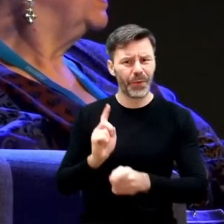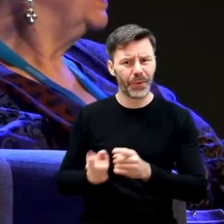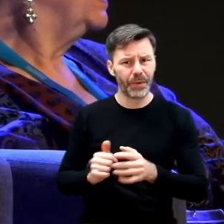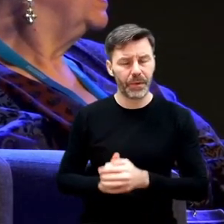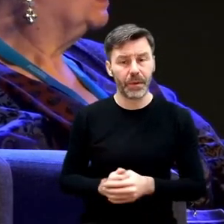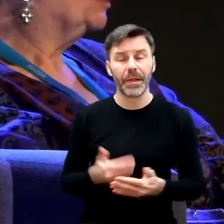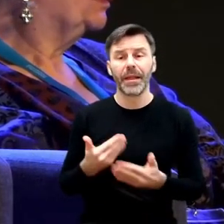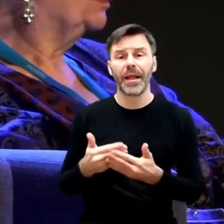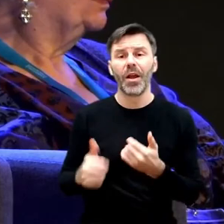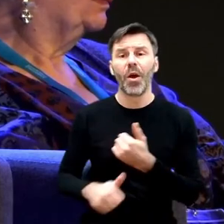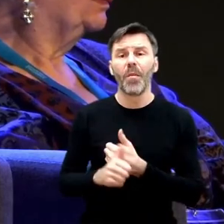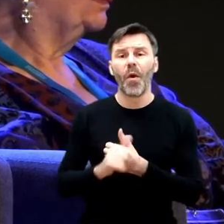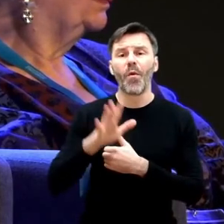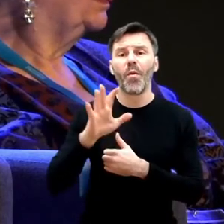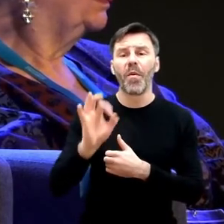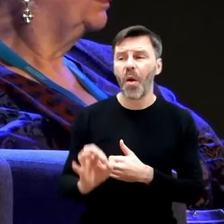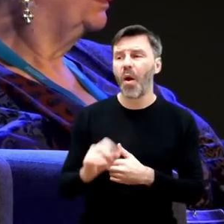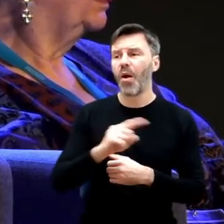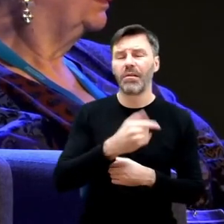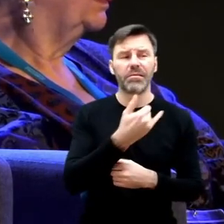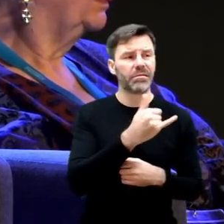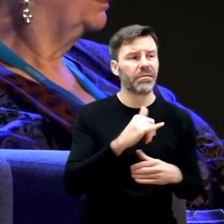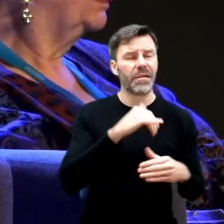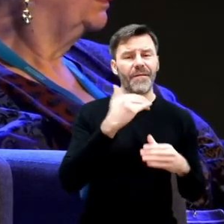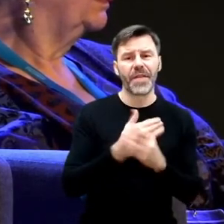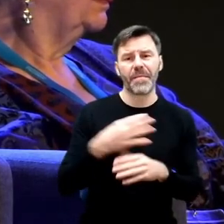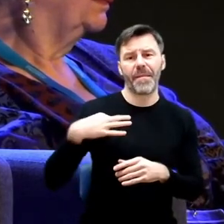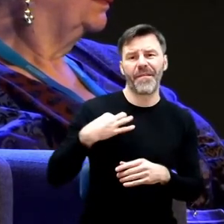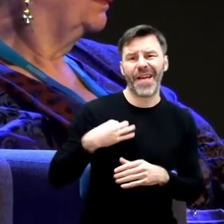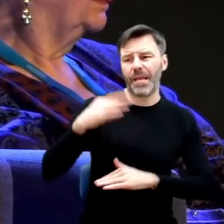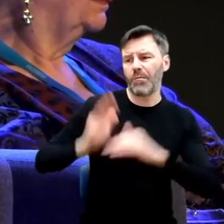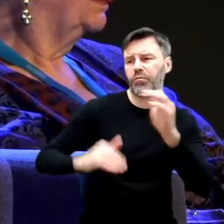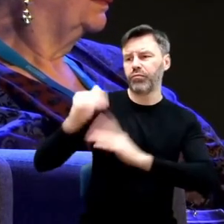i intensywność inwestycji deweloperskich jest ogromna